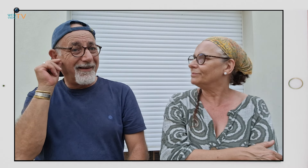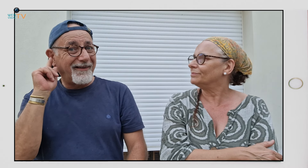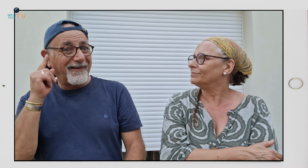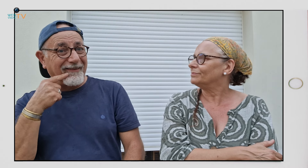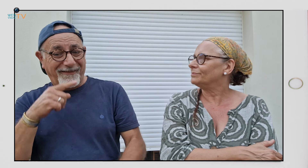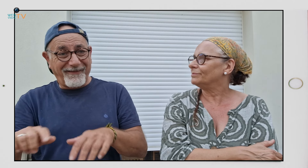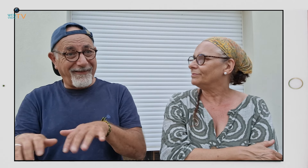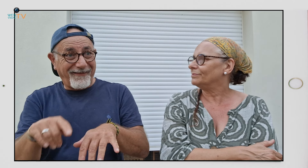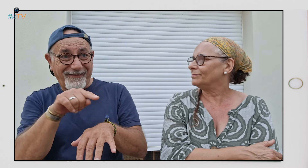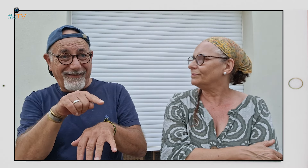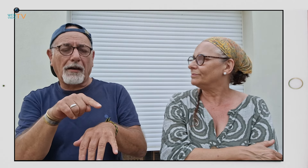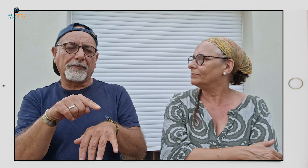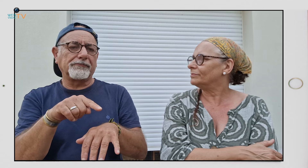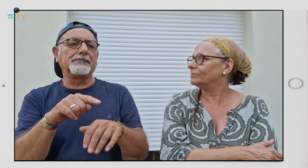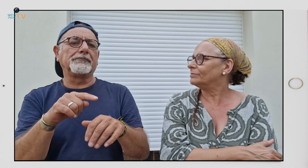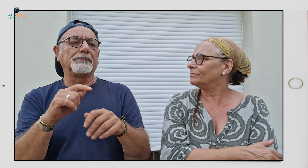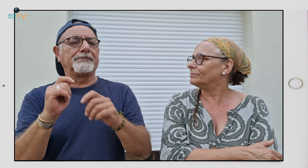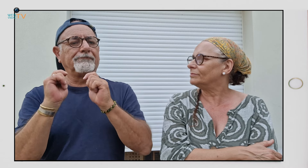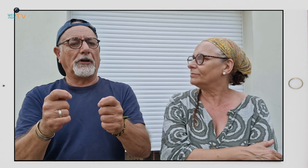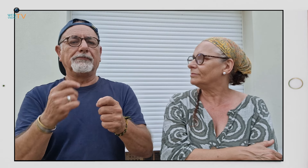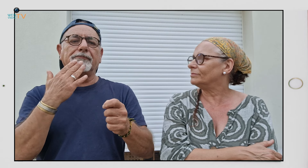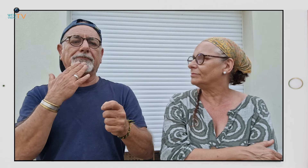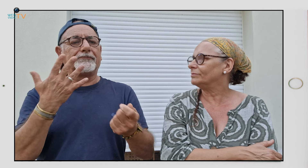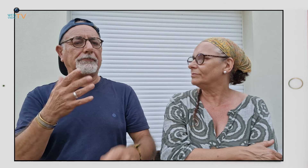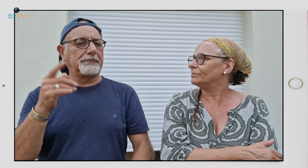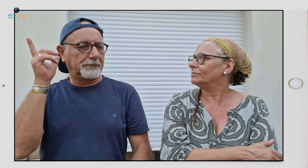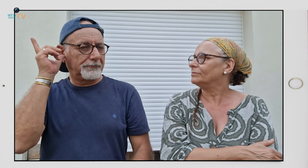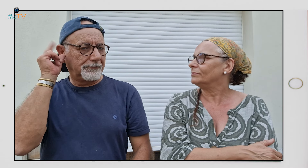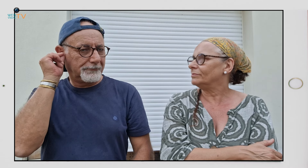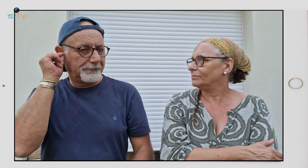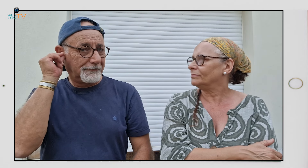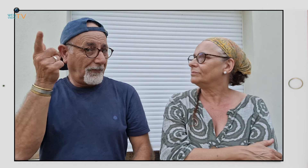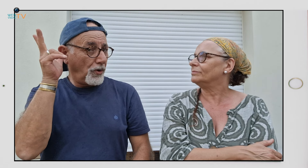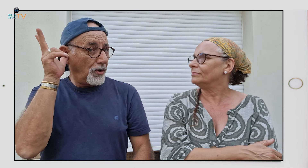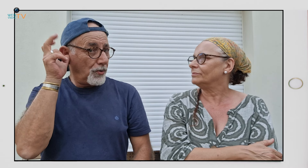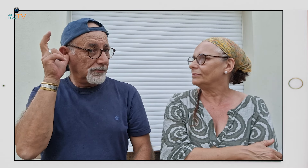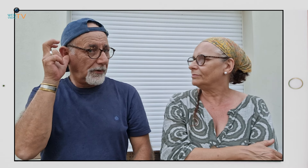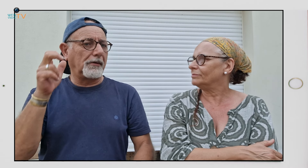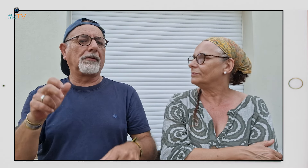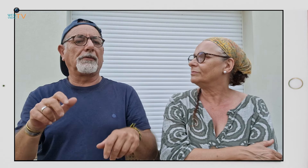Debido a su pérdida de audición, su signo personal es este (SORDO).